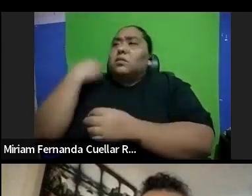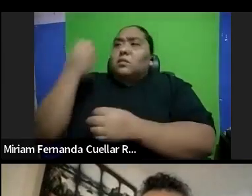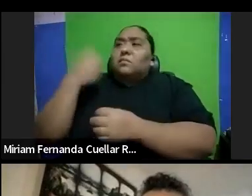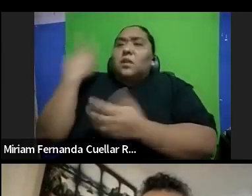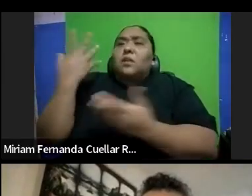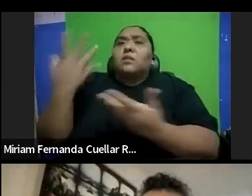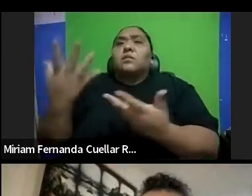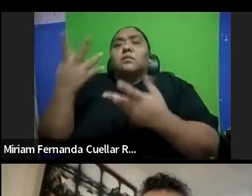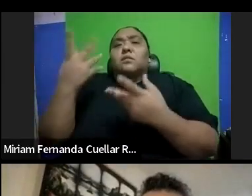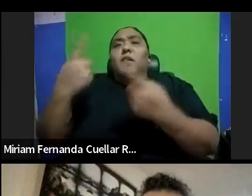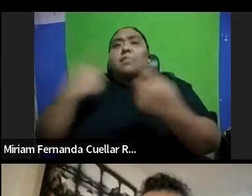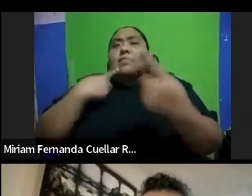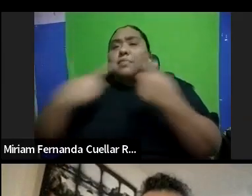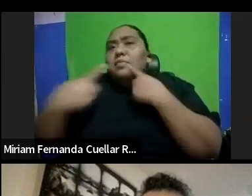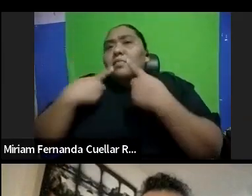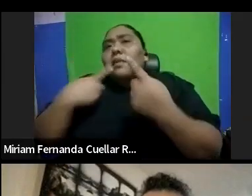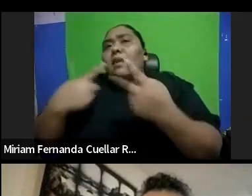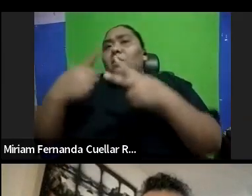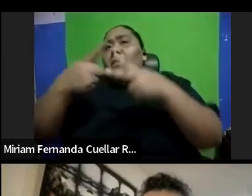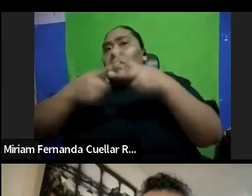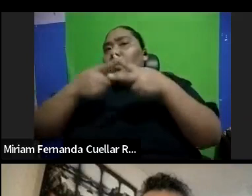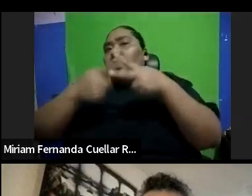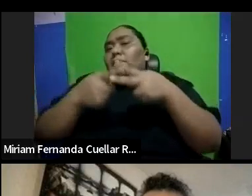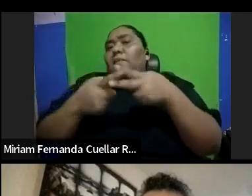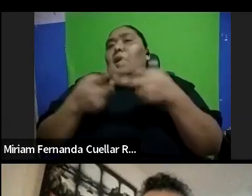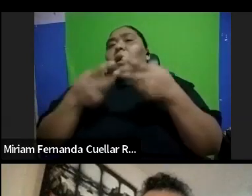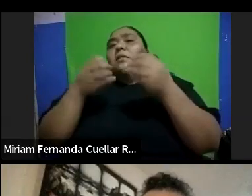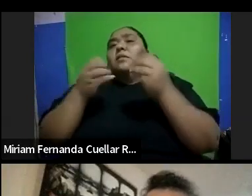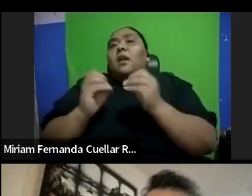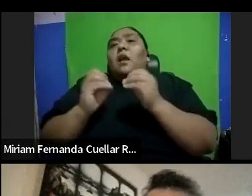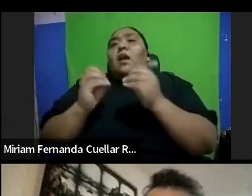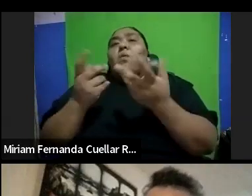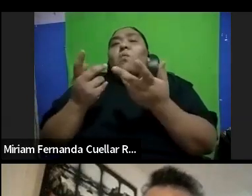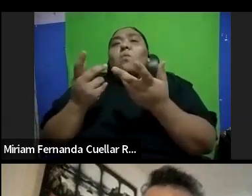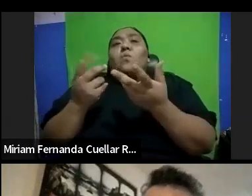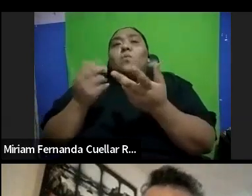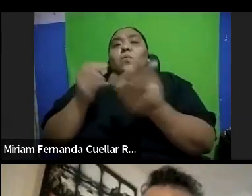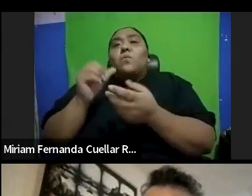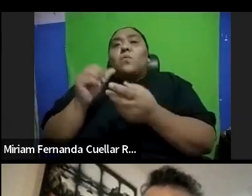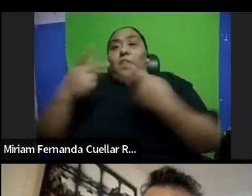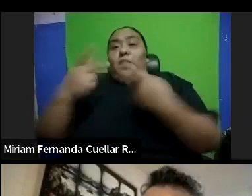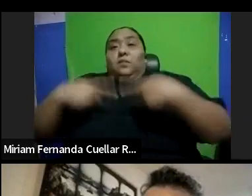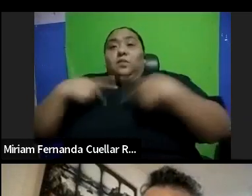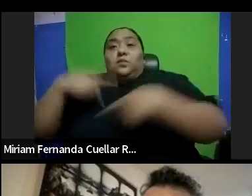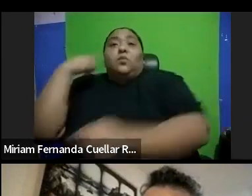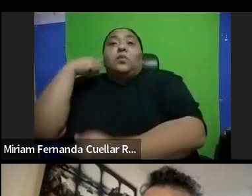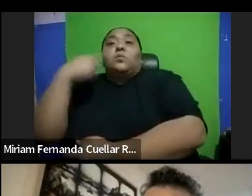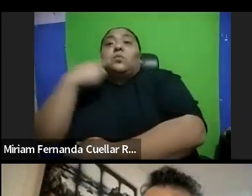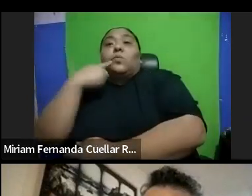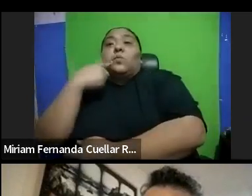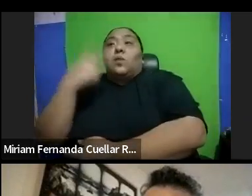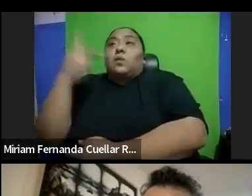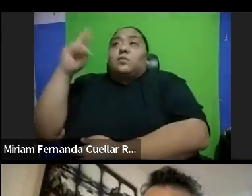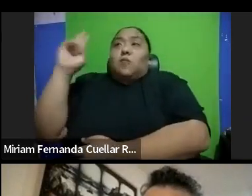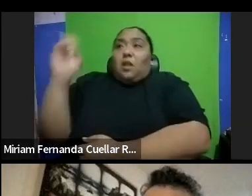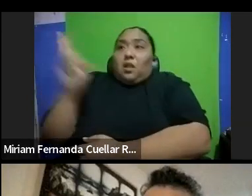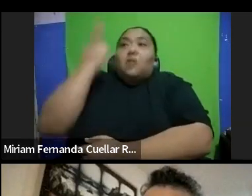dijo que discutimos sobre discutimos sobre la matemática o o aquel o aquel aquellas personas sordas que